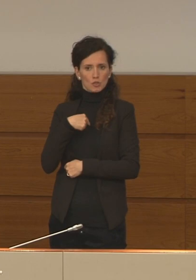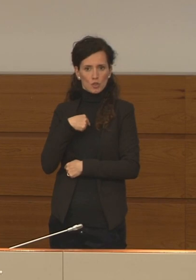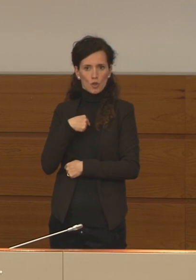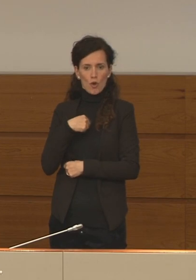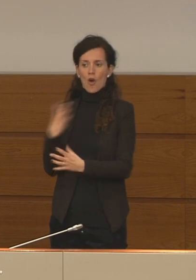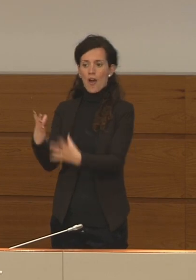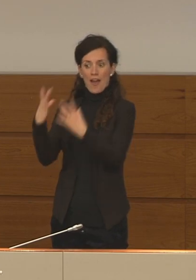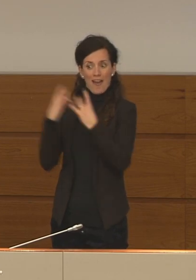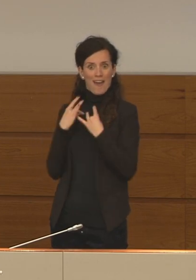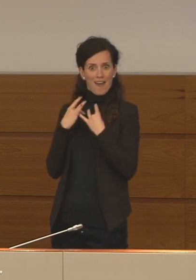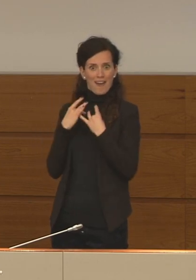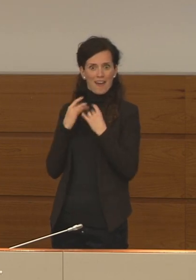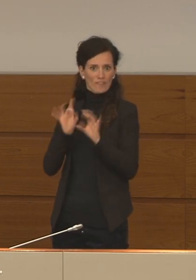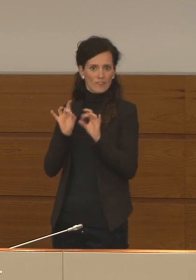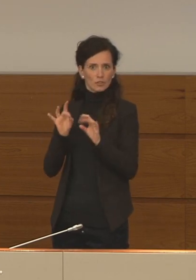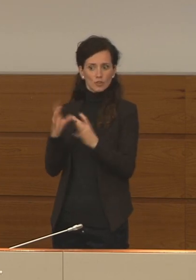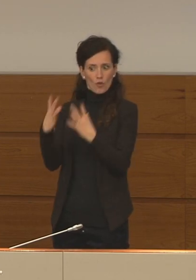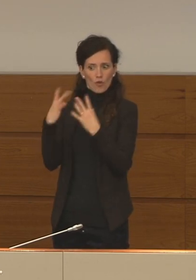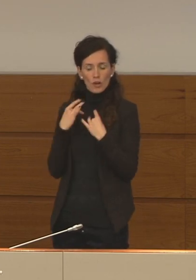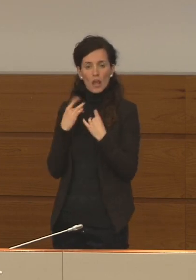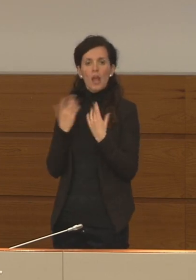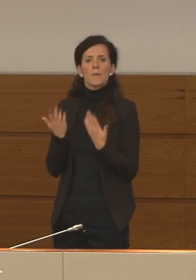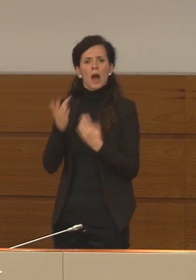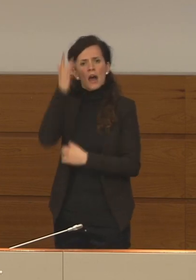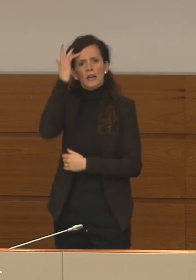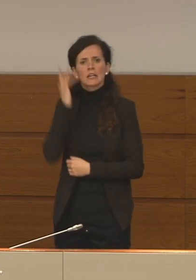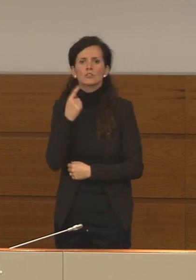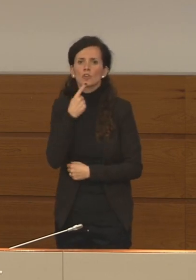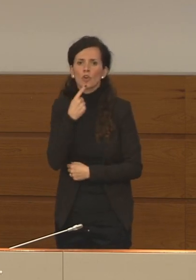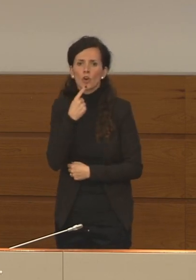ma mette a rischio soprattutto la parte più fragile della